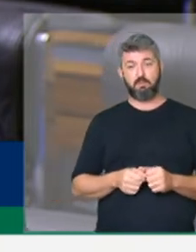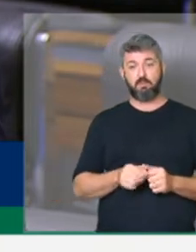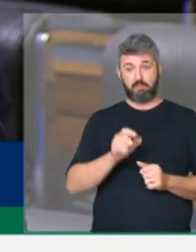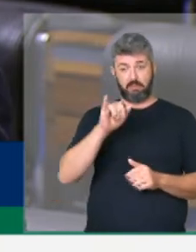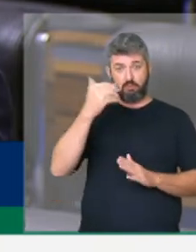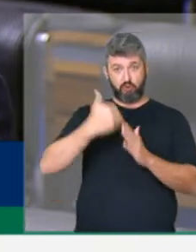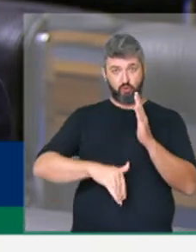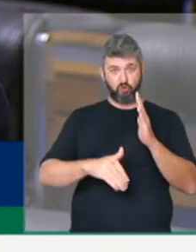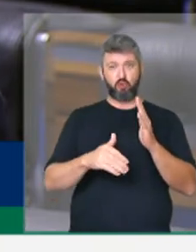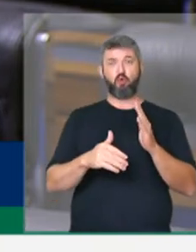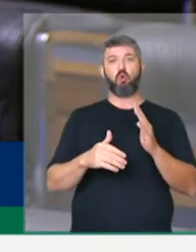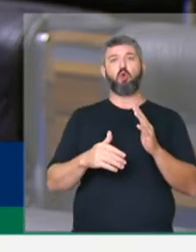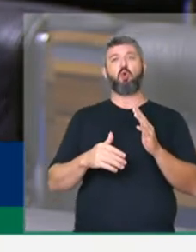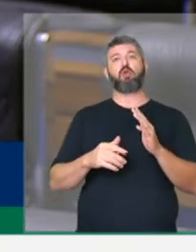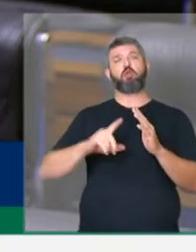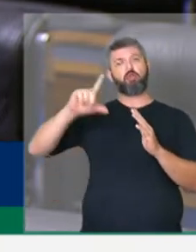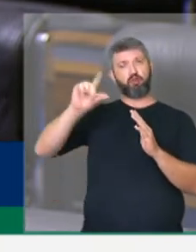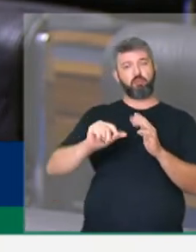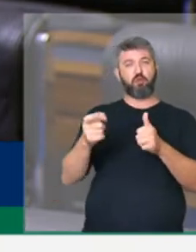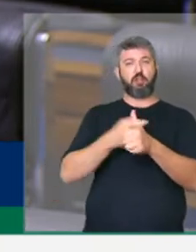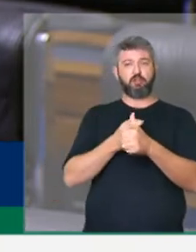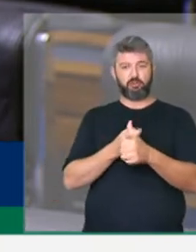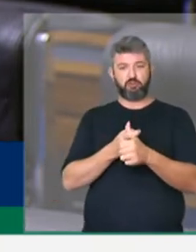DINHEIRO DE ANTECIPAÇÃO DE IMPOSTO DE RENDA, DEBÊNTURES EM FUNÇÃO DO IMPOSTO DE RENDA A FUTURO POR ISSO QUE